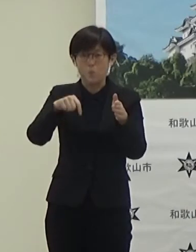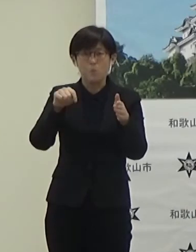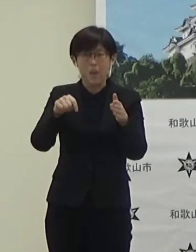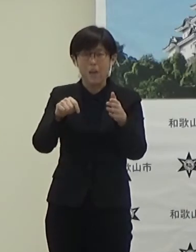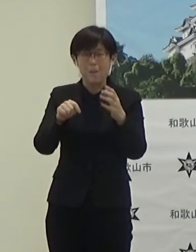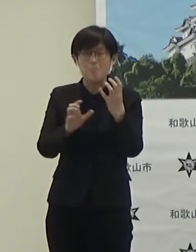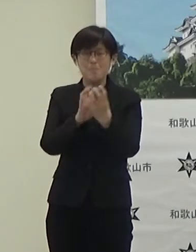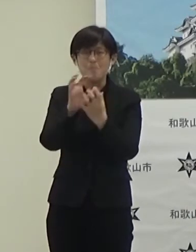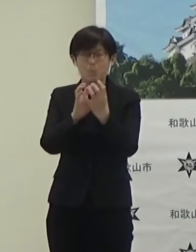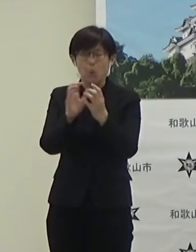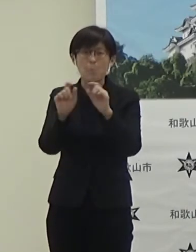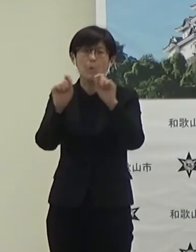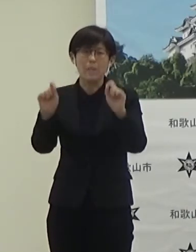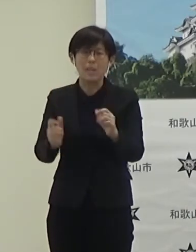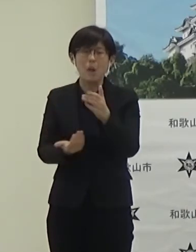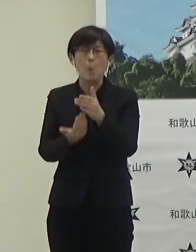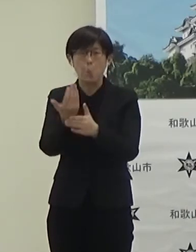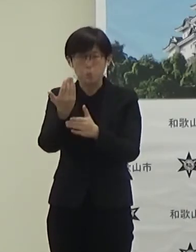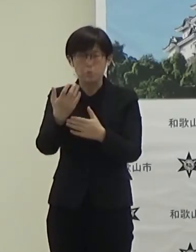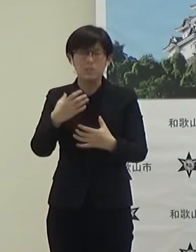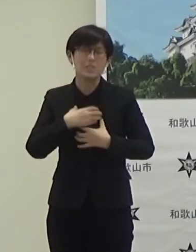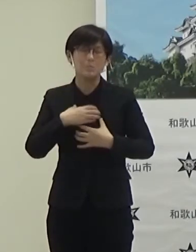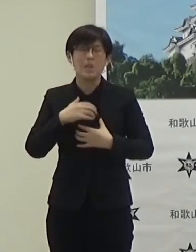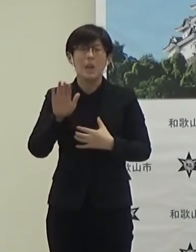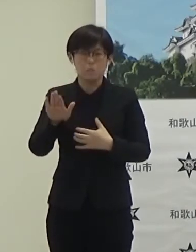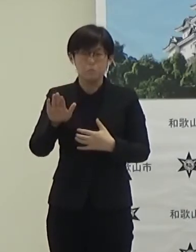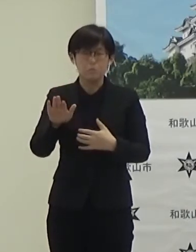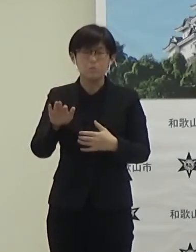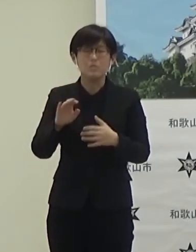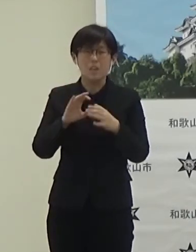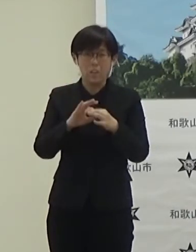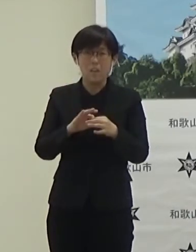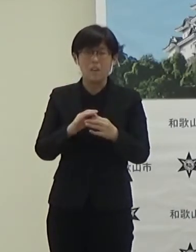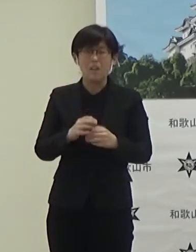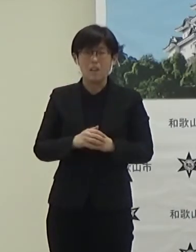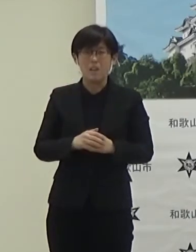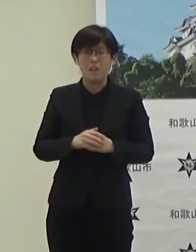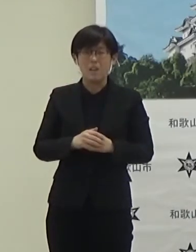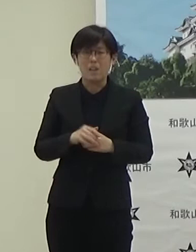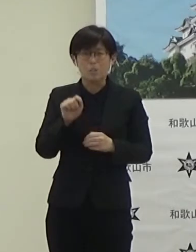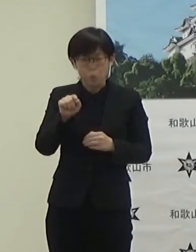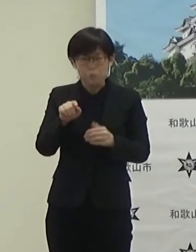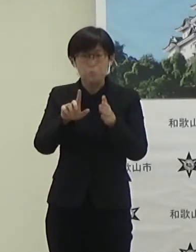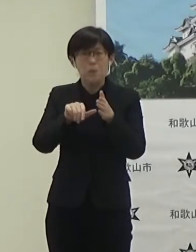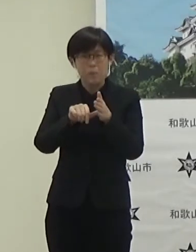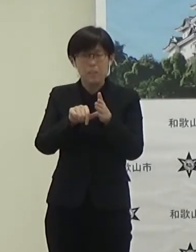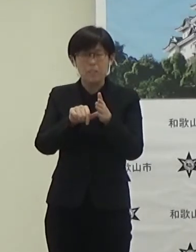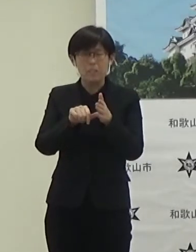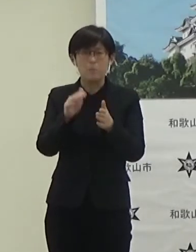あって和歌山市としての消費者 ホットライン188これ全国共通なんですけども